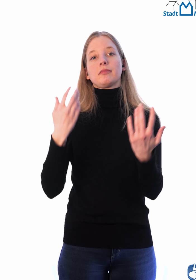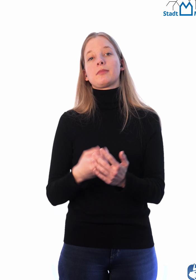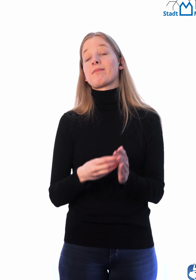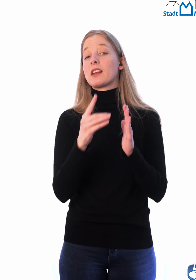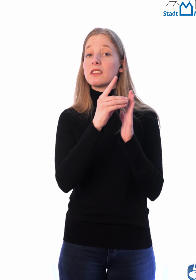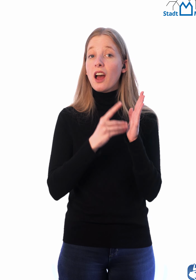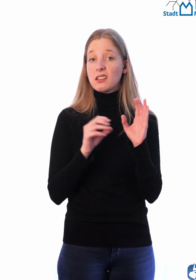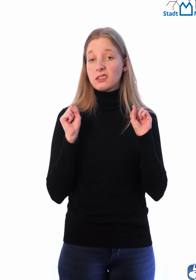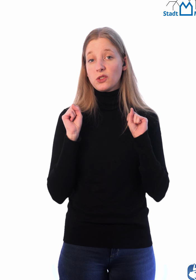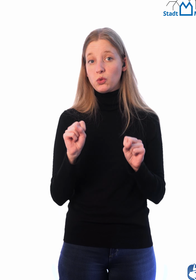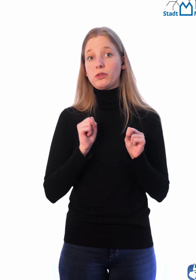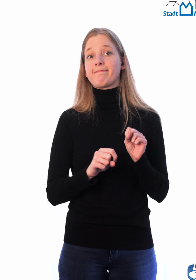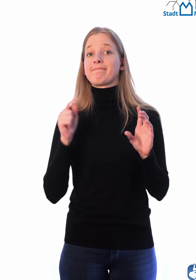Datenschutz